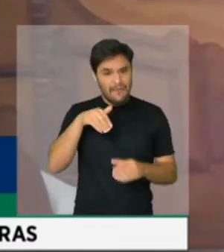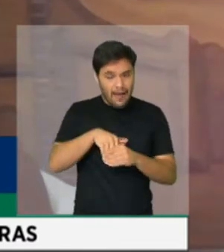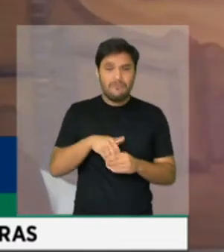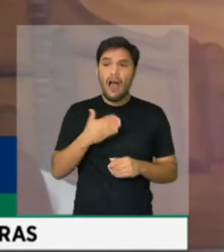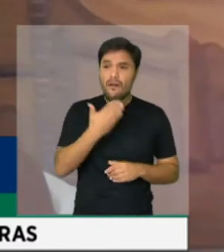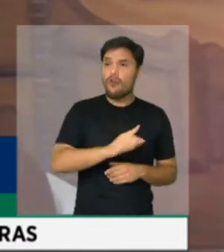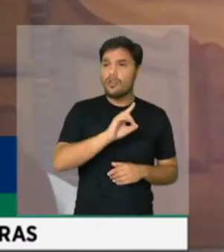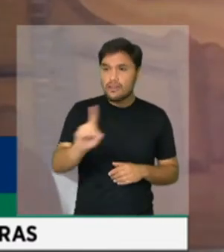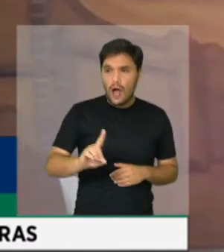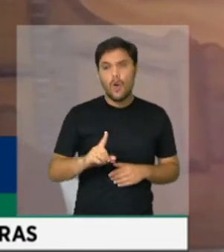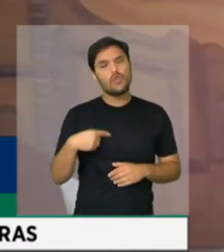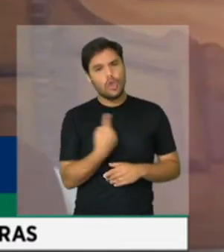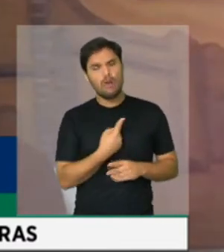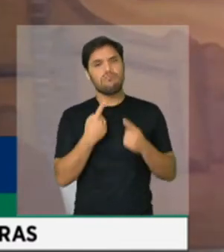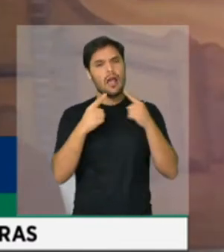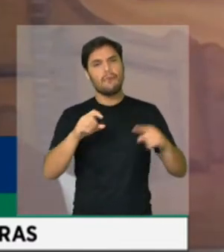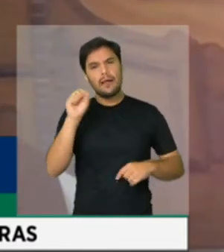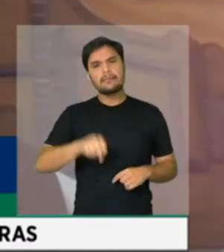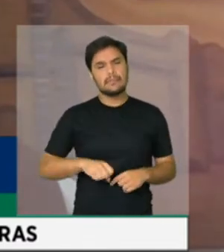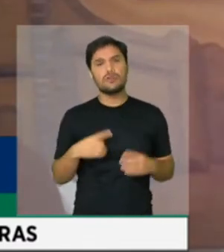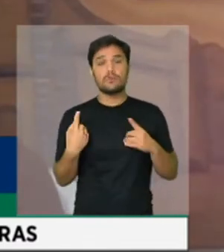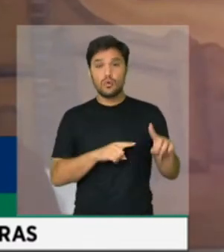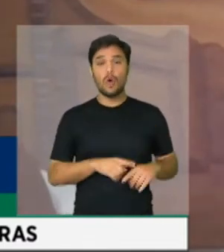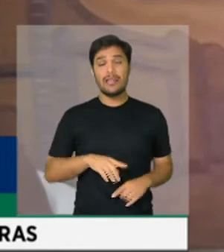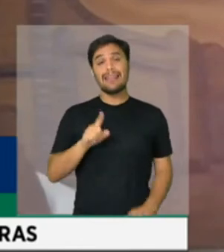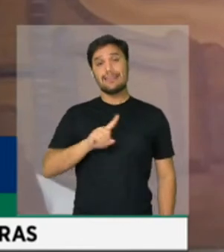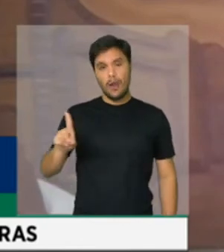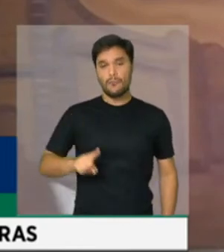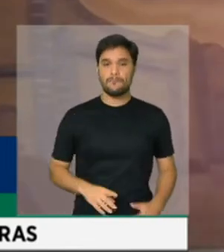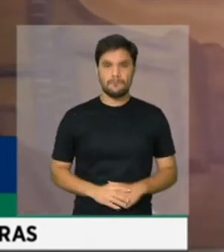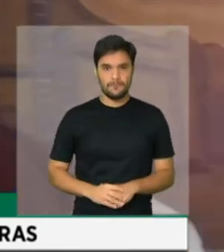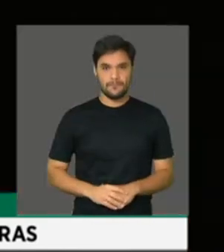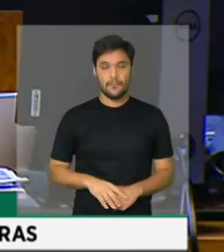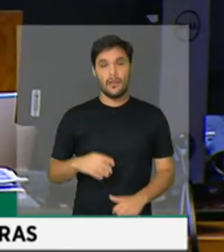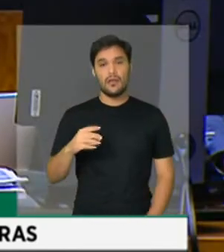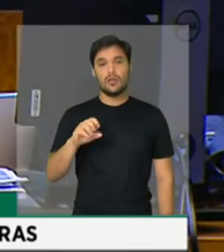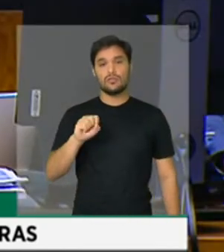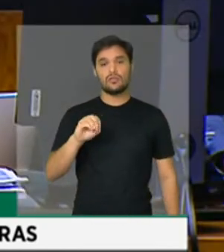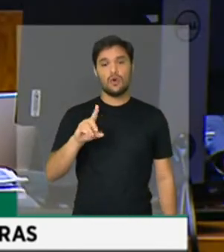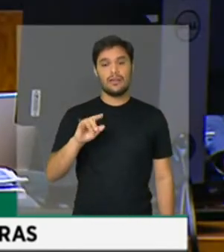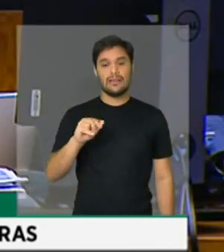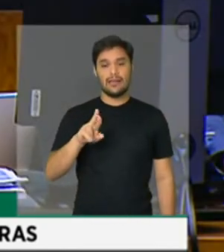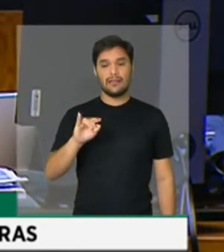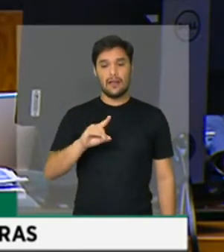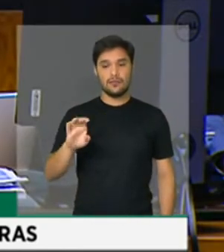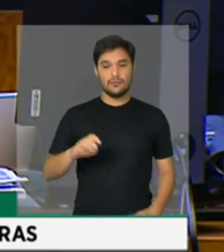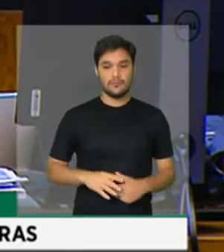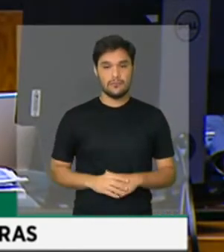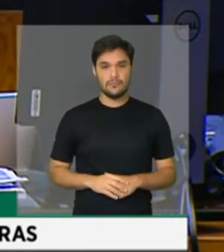A BOIADA". QUEREM QUE PASSE A APOIADA, A ELETROBRAS, O BANCO DO BRASIL, A CAIXA ECONÔMICA FEDERAL... AÍ VAI PASSANDO A PETROBRAS, NÃO VAI SOBRAR NADA, PRESIDENTE. VÃO VENDER